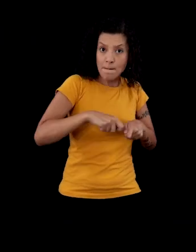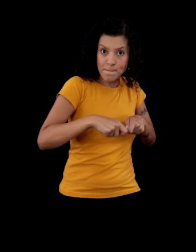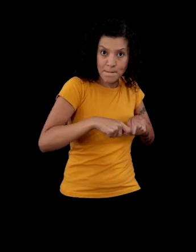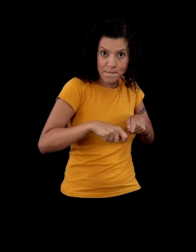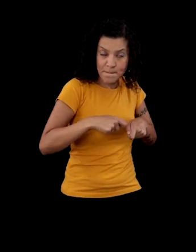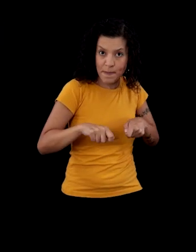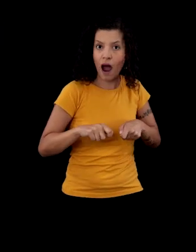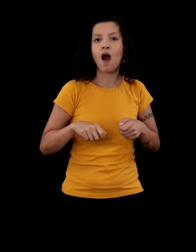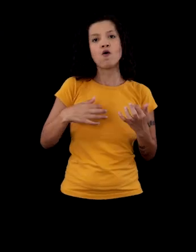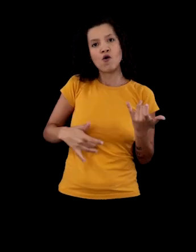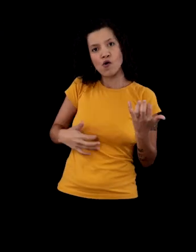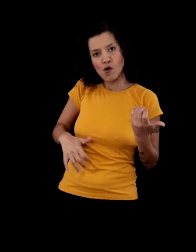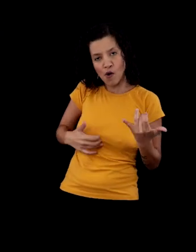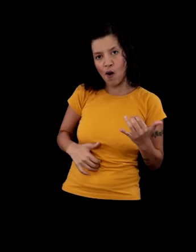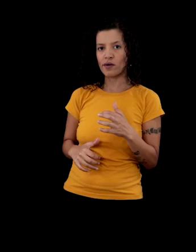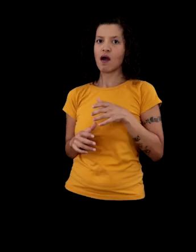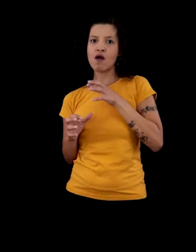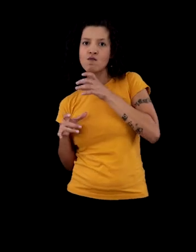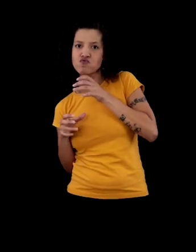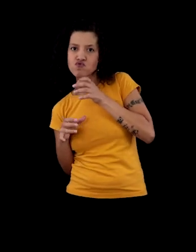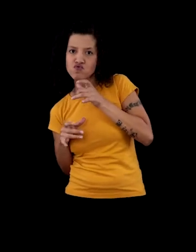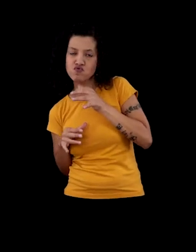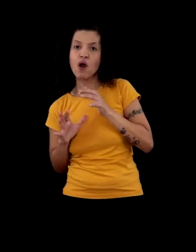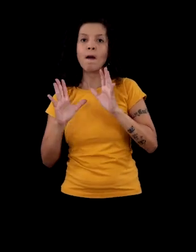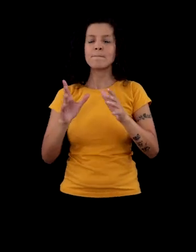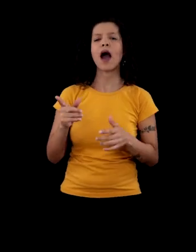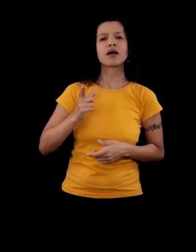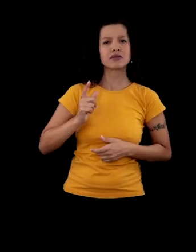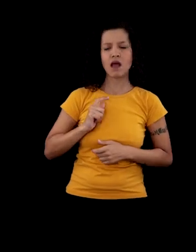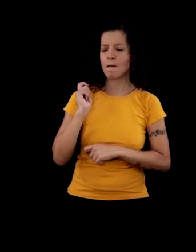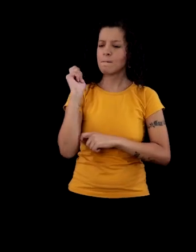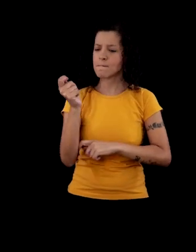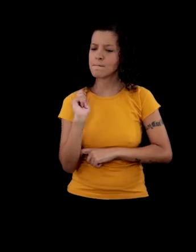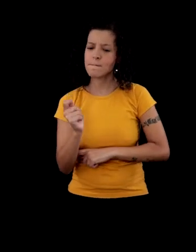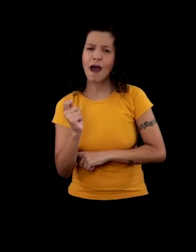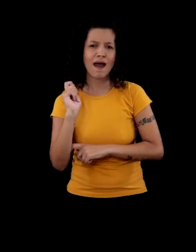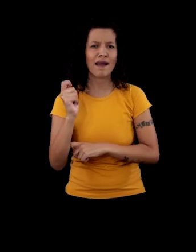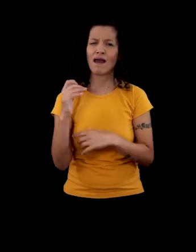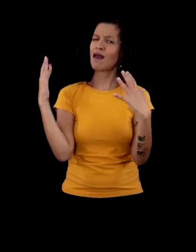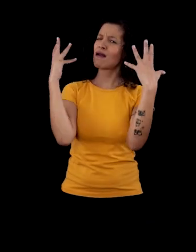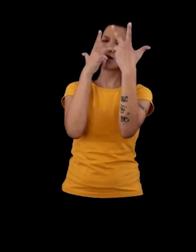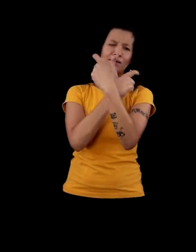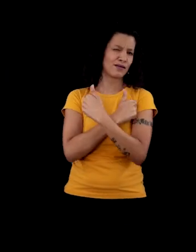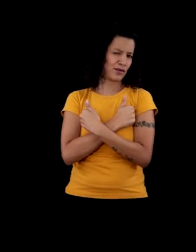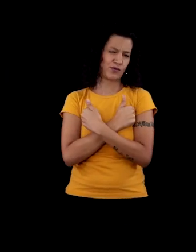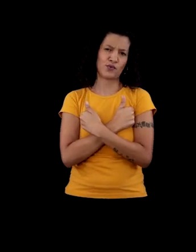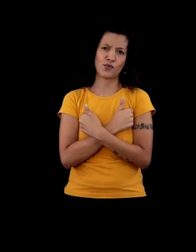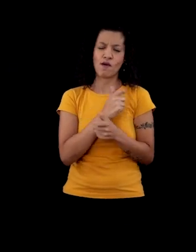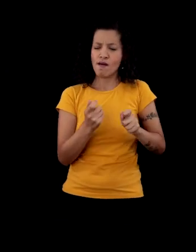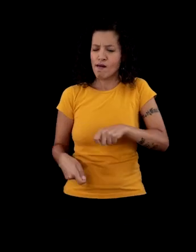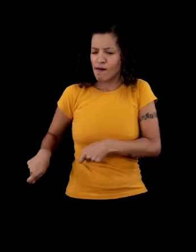É pau e corda, toca, tem um saxofone, mas é tudo batido, maraca, é lindo!